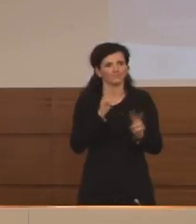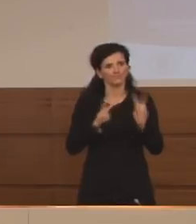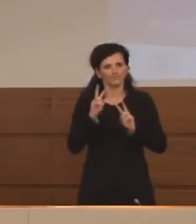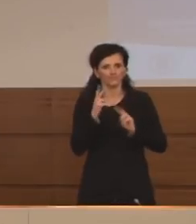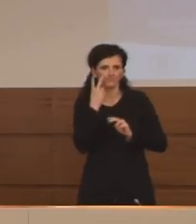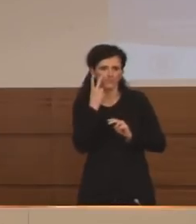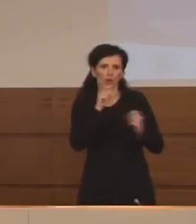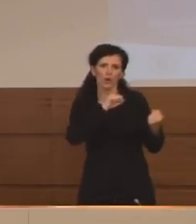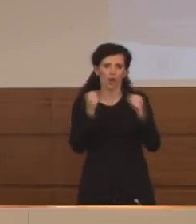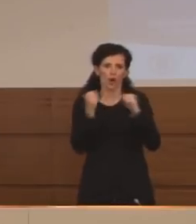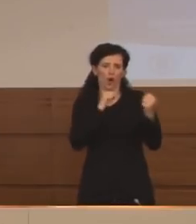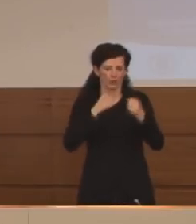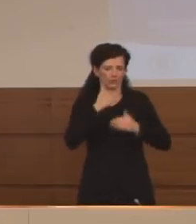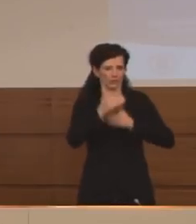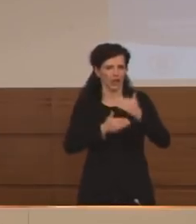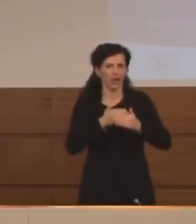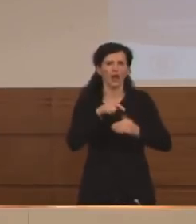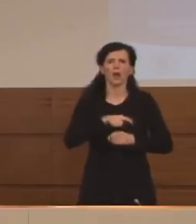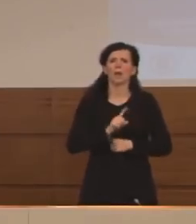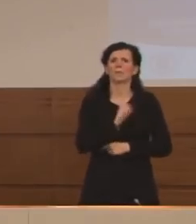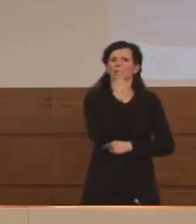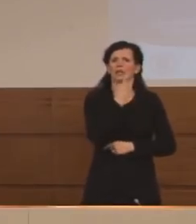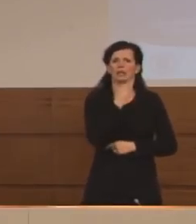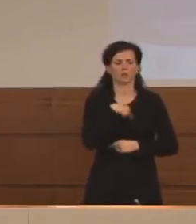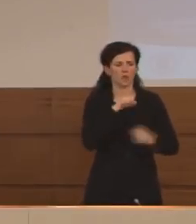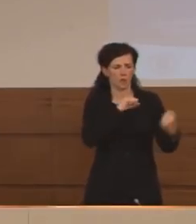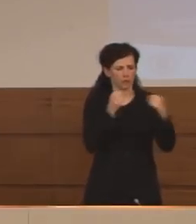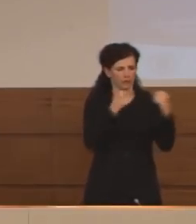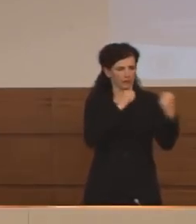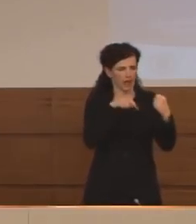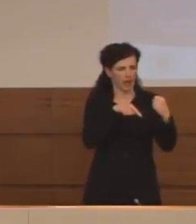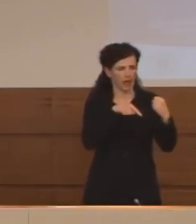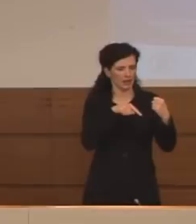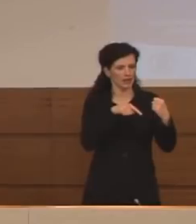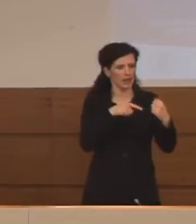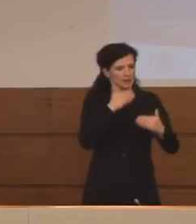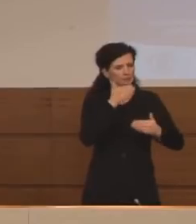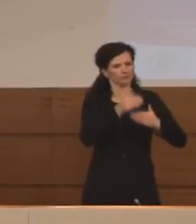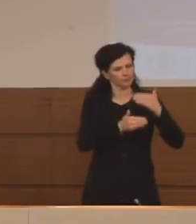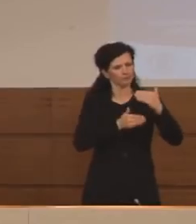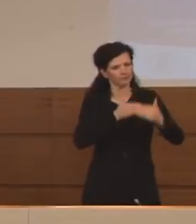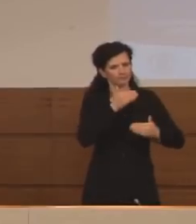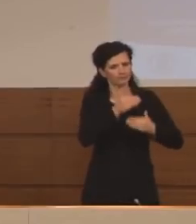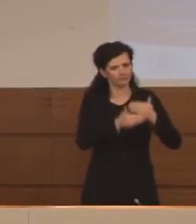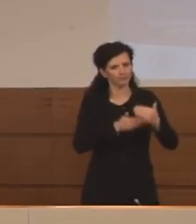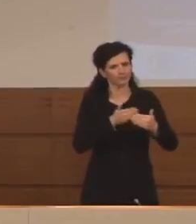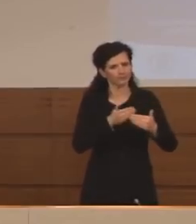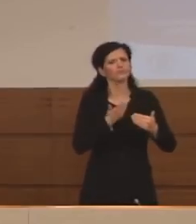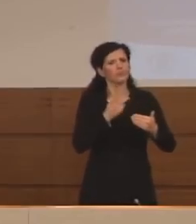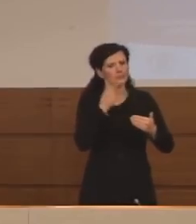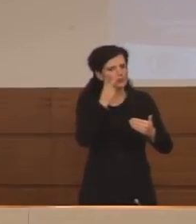Forse questa è una prima battaglia che si sta in qualche modo affrontando in maniera con qualche successo.